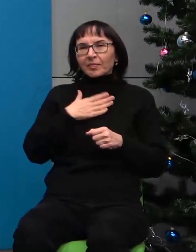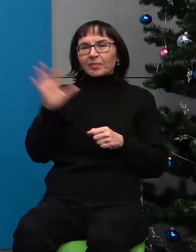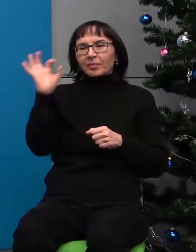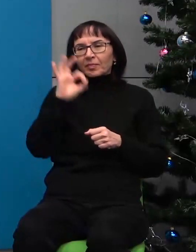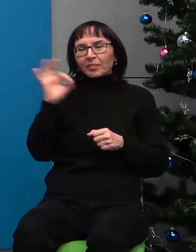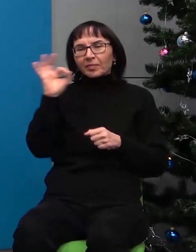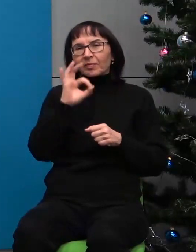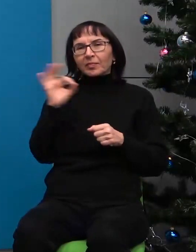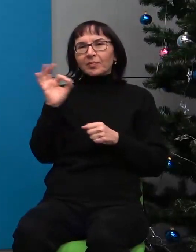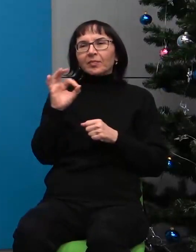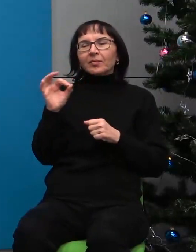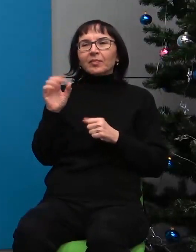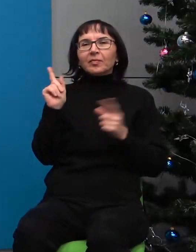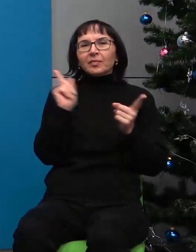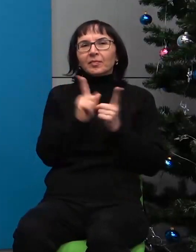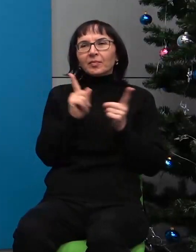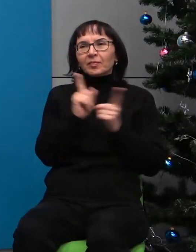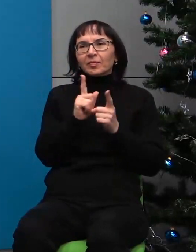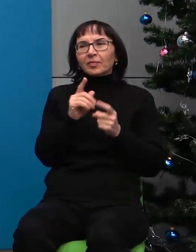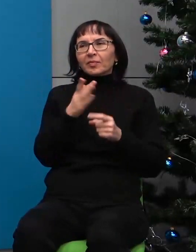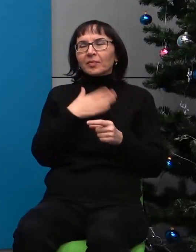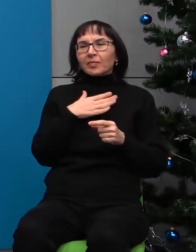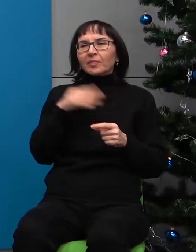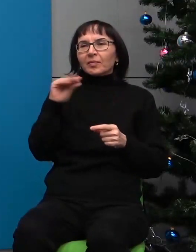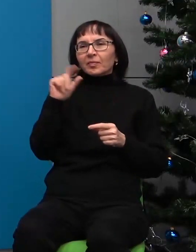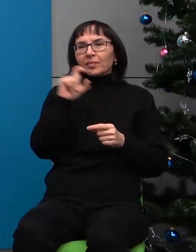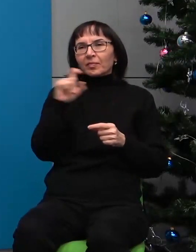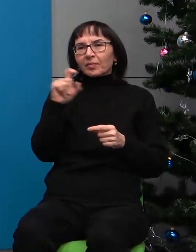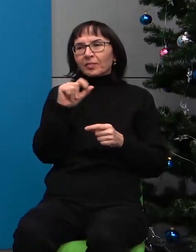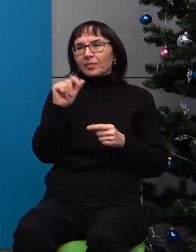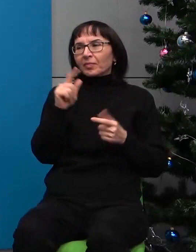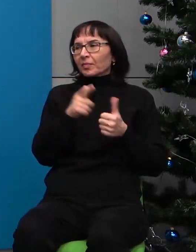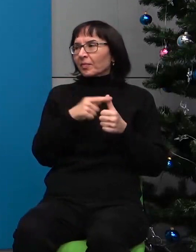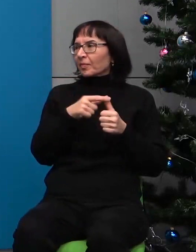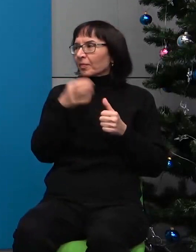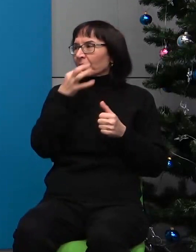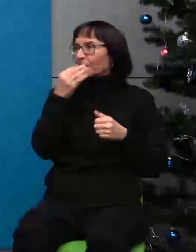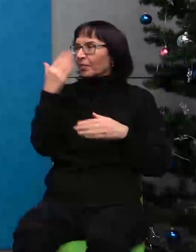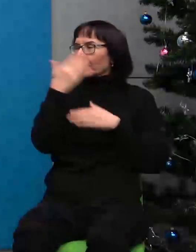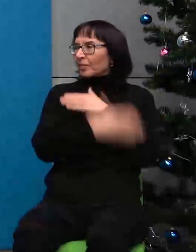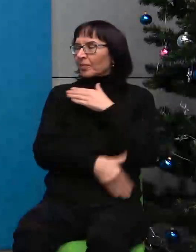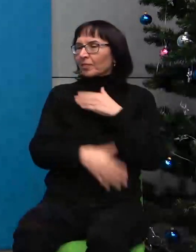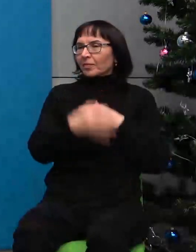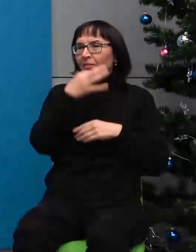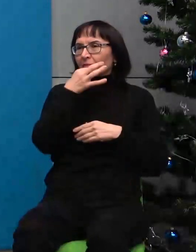Mam jeszcze chwilę czasu na jedno pytanie. To ostatnie moje pytania i będą pytania od państwa.